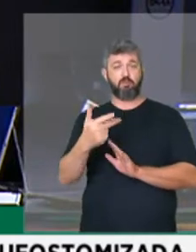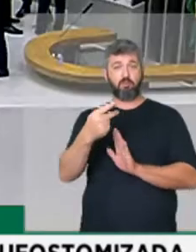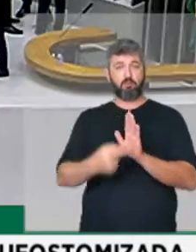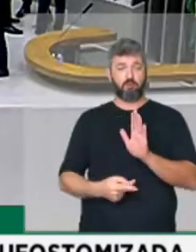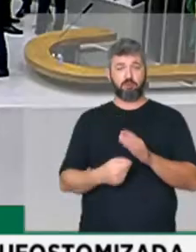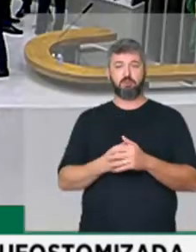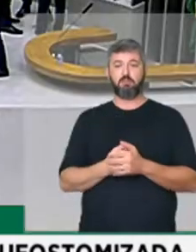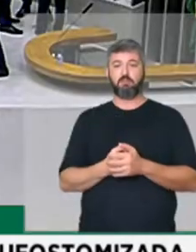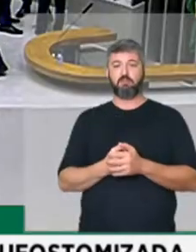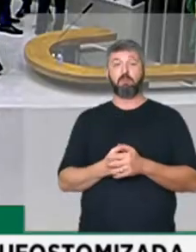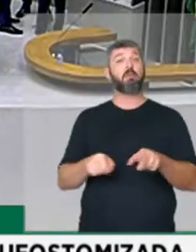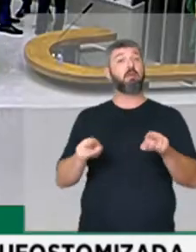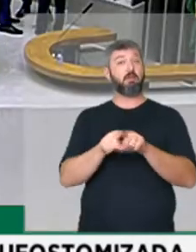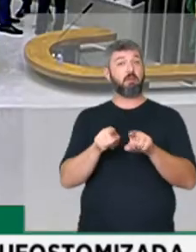POR CONSENSO PARA AS CRIANÇAS TRACS TMIZADAS E ALI SE